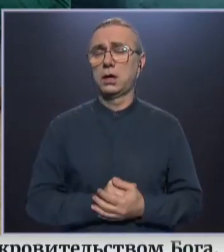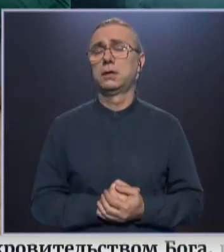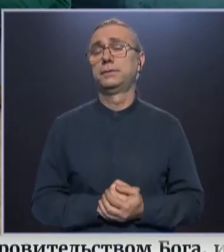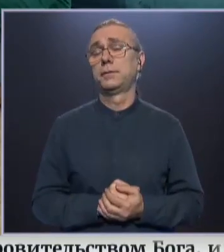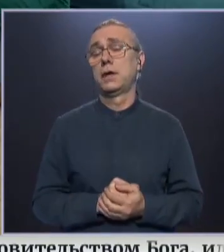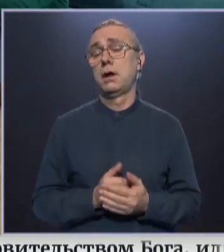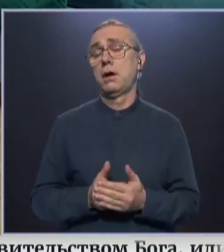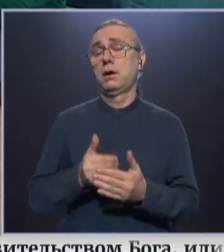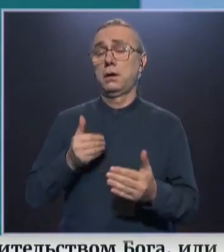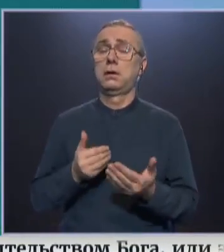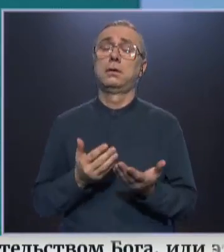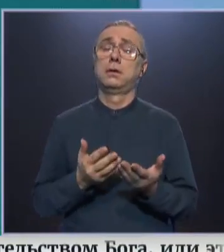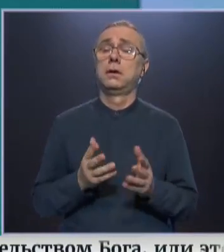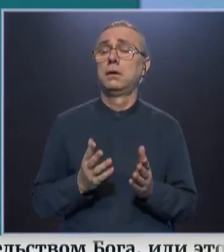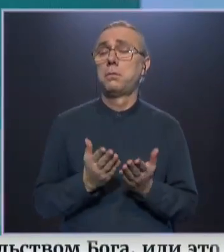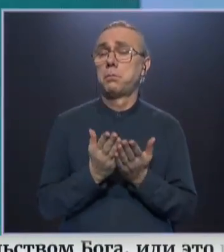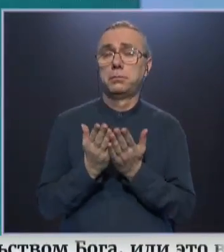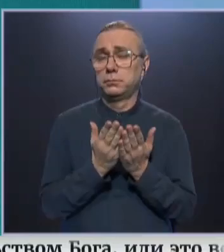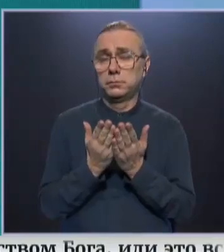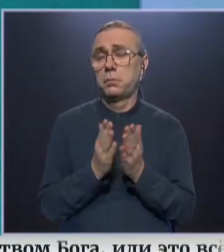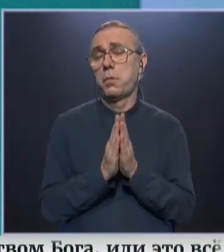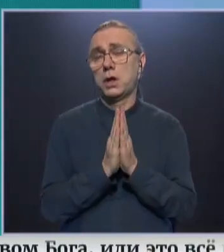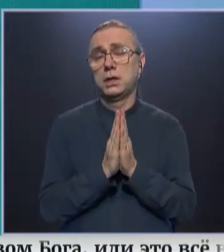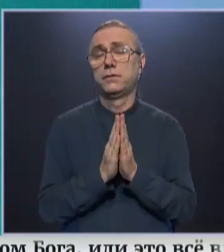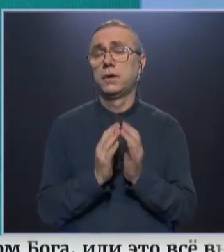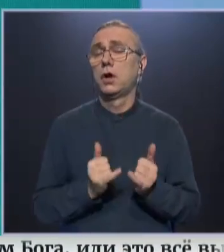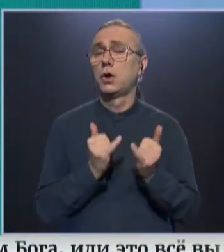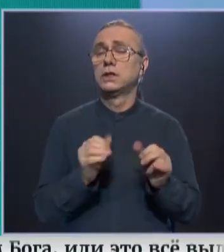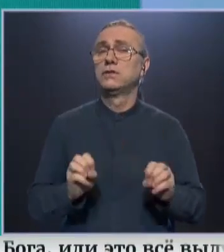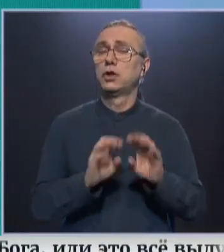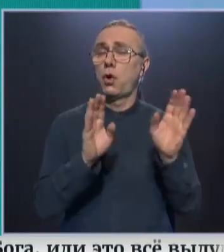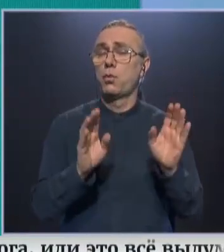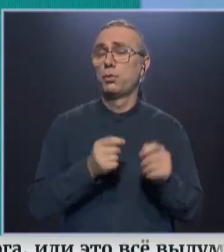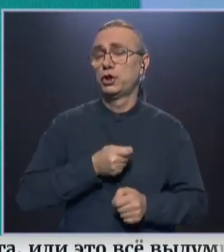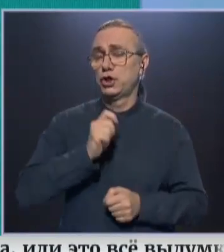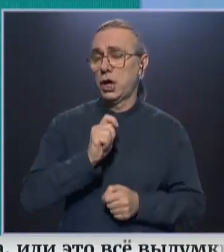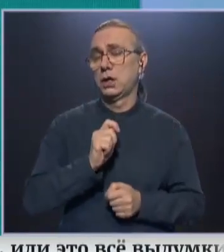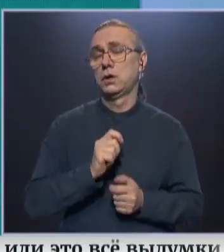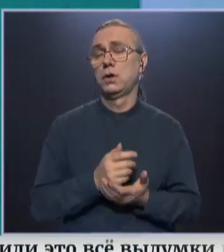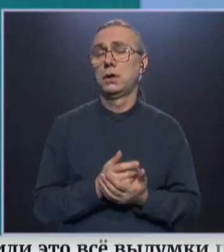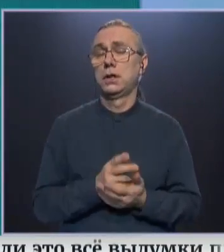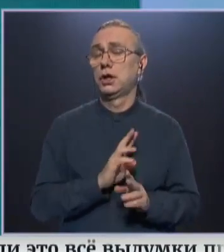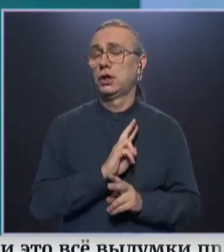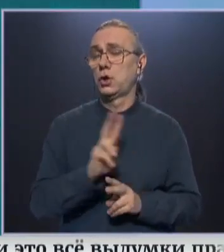с молитвенник в том причащения никто не отменял а всяко рекомендуется к частному потреблению ну а там вот